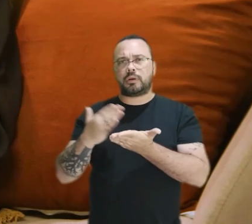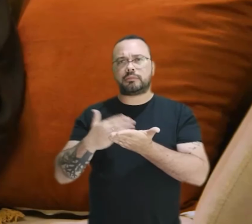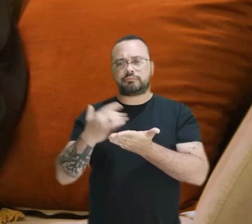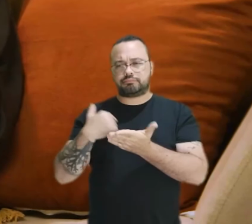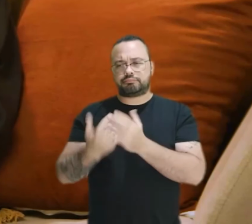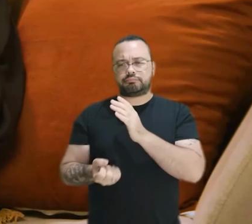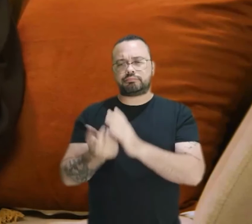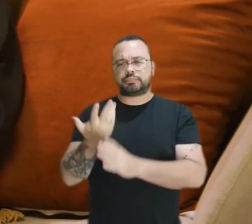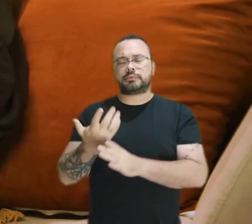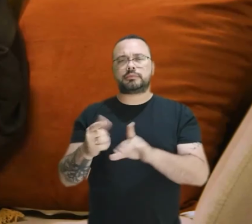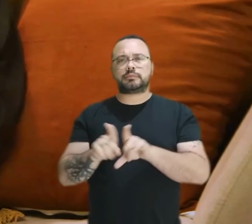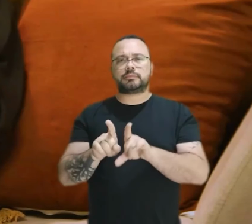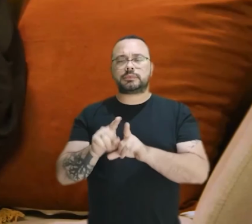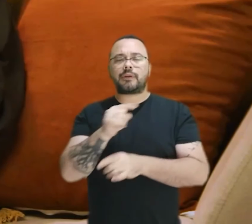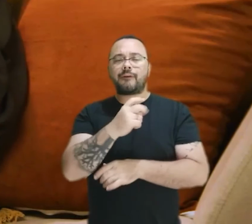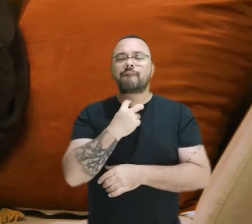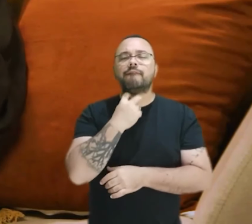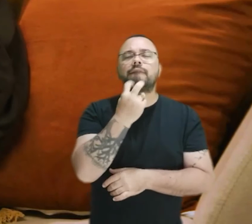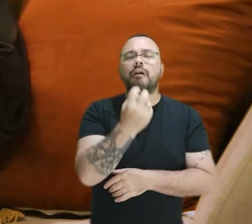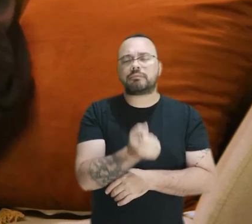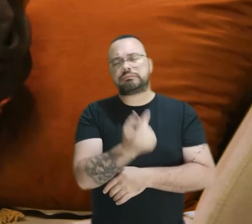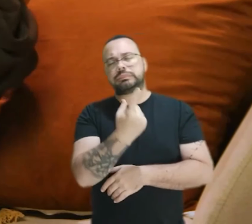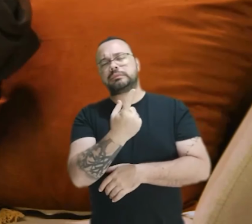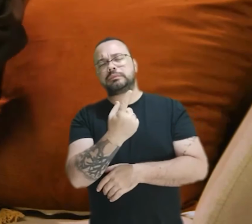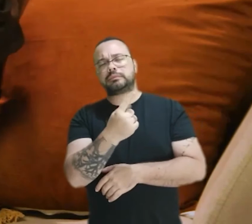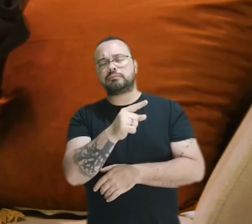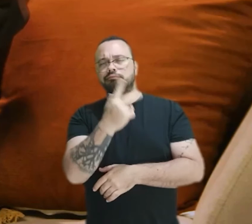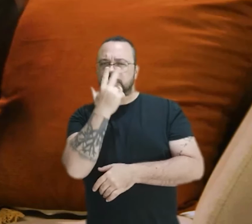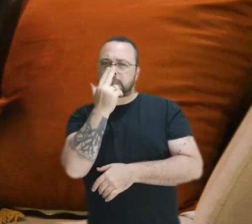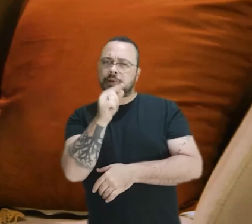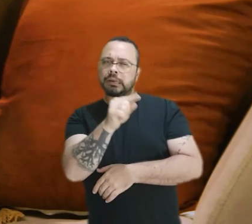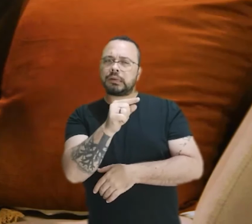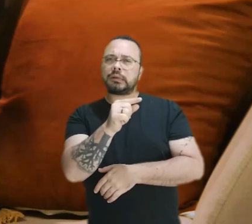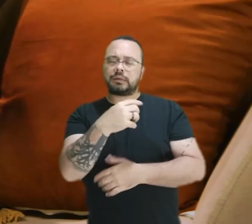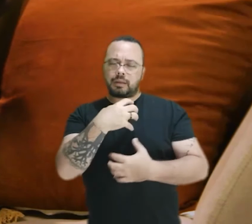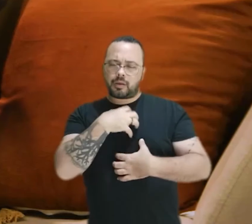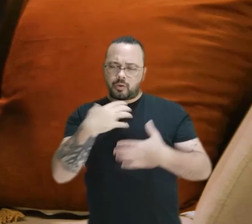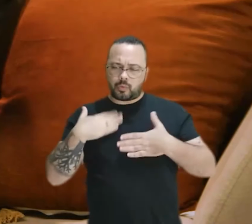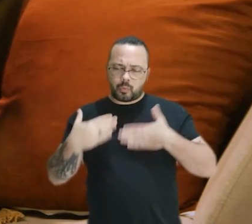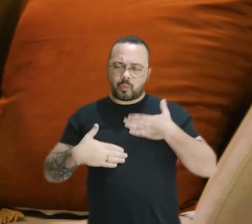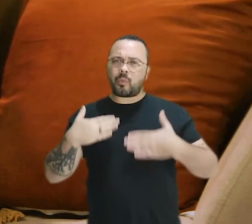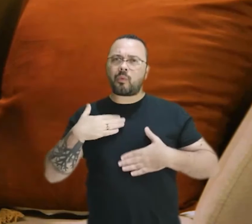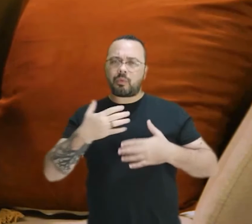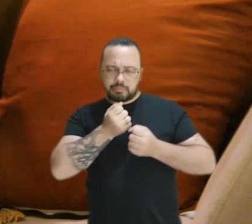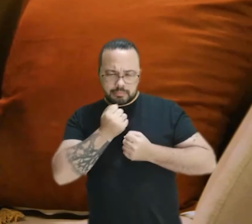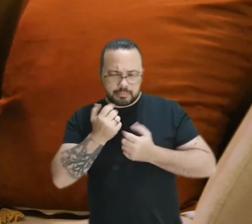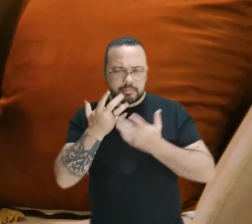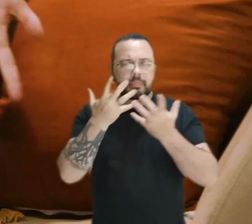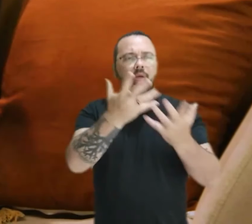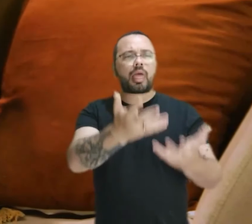o estranhamento da voz tem a ver com o fato de que ela é algo que sai do corpo, que se lança pra fora, mas que, também,